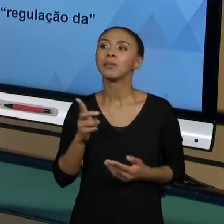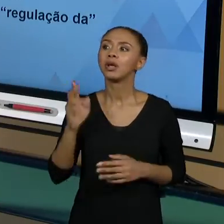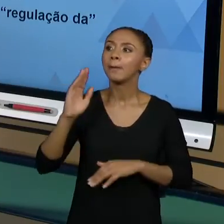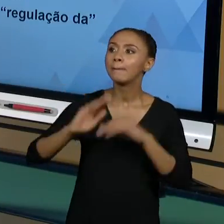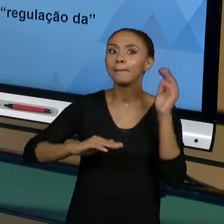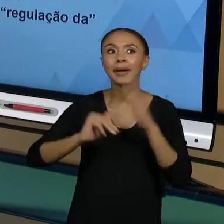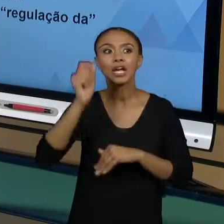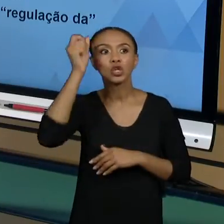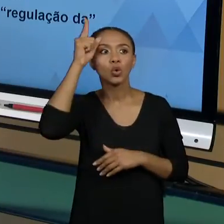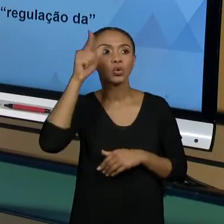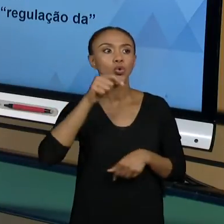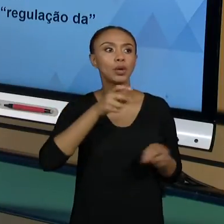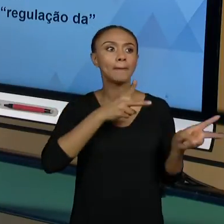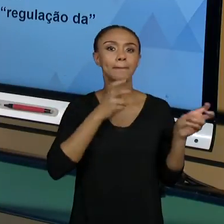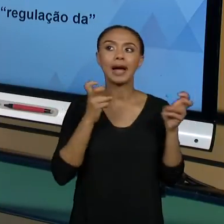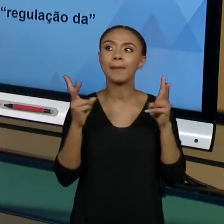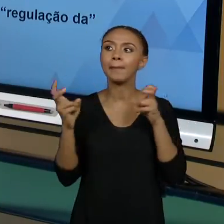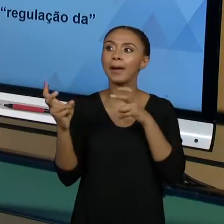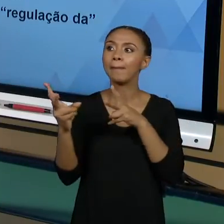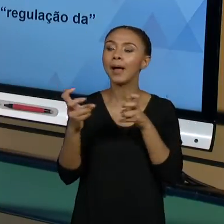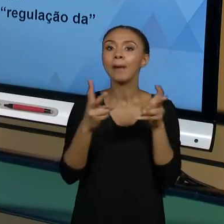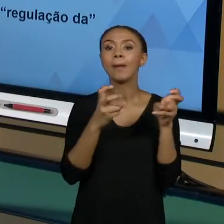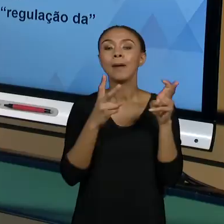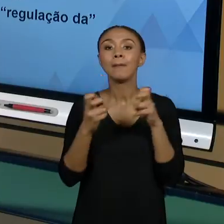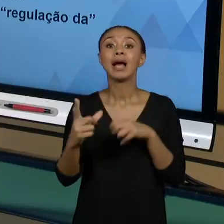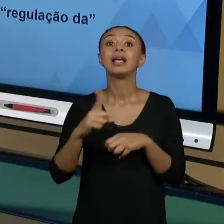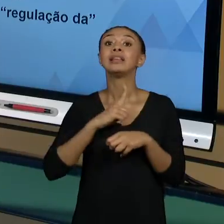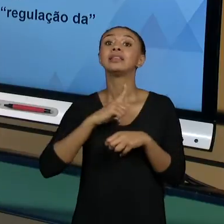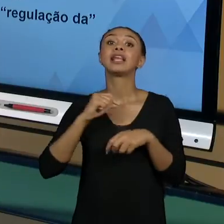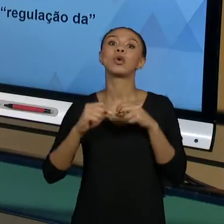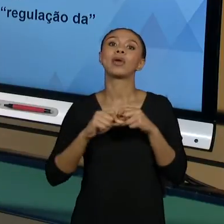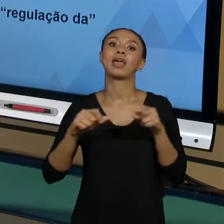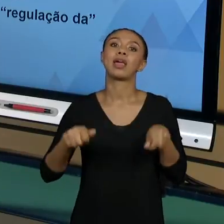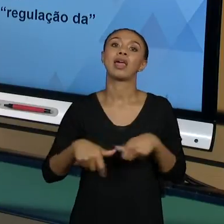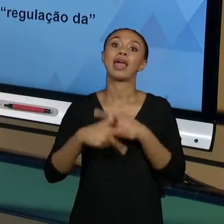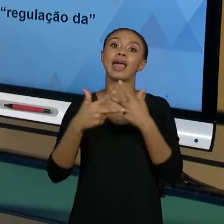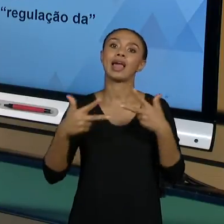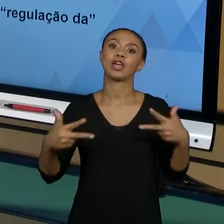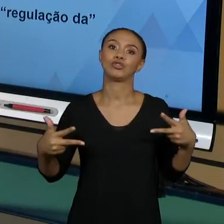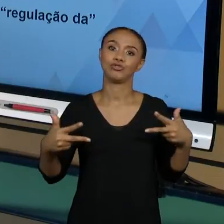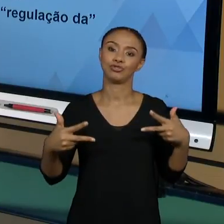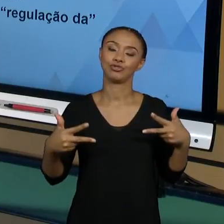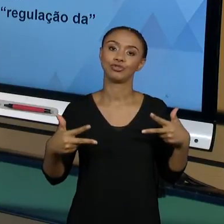ETNOCENTRADA, NÓS SEMPRE ESTAMOS LENDO AS PRÁTICAS CULTURAIS A PARTIR DAS NOSSAS